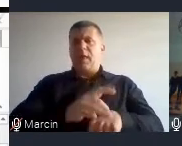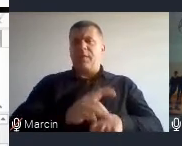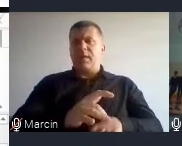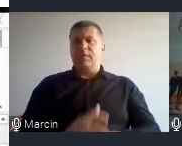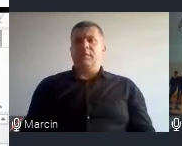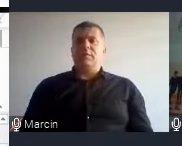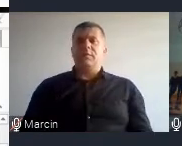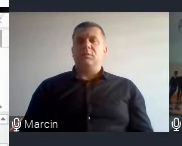Co to znaczy?